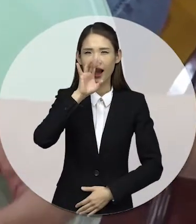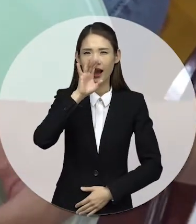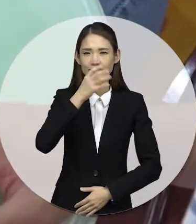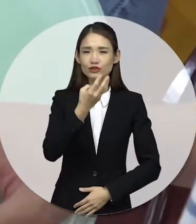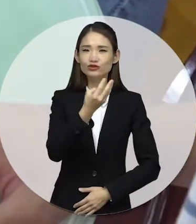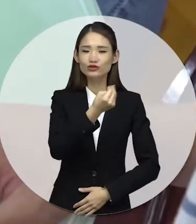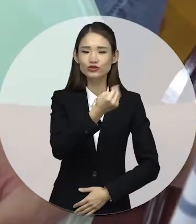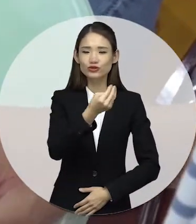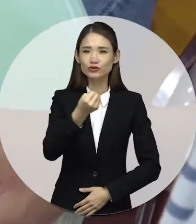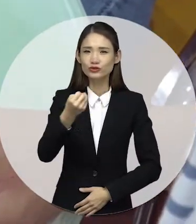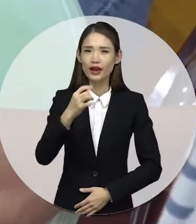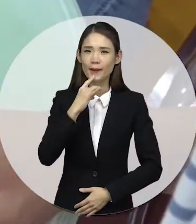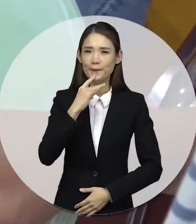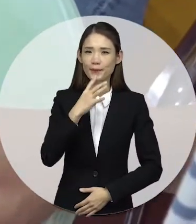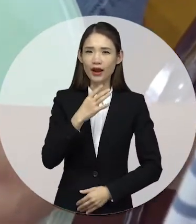김소희 : 응. 숫자로 번호만 써놓았나 봐, 건물 이름을.